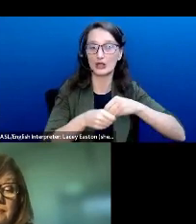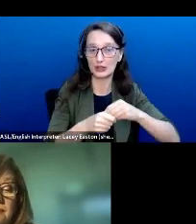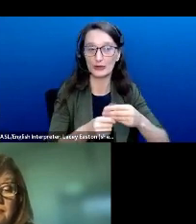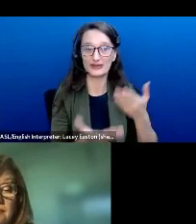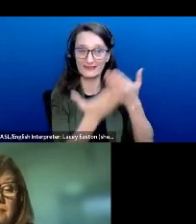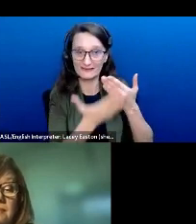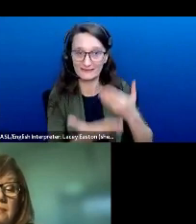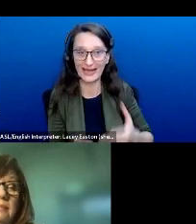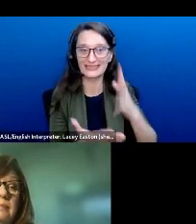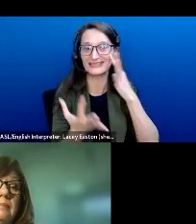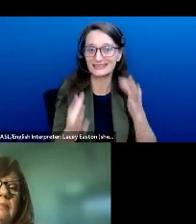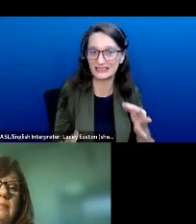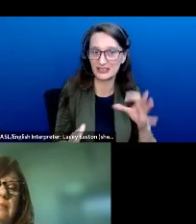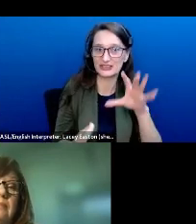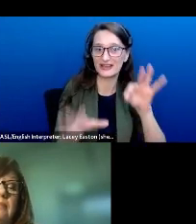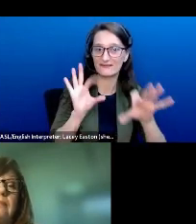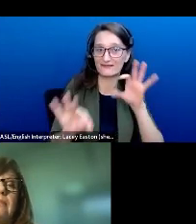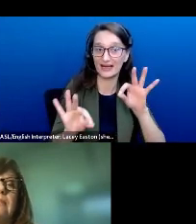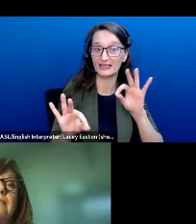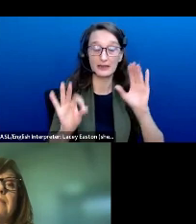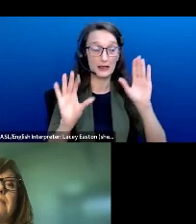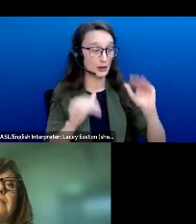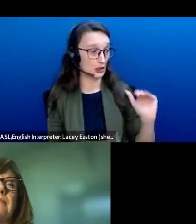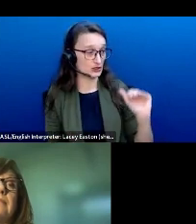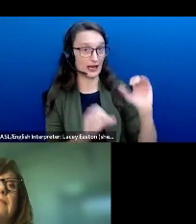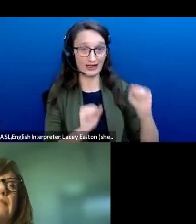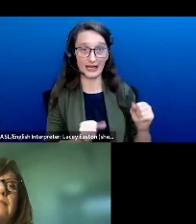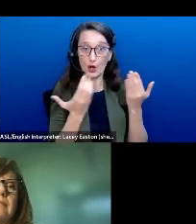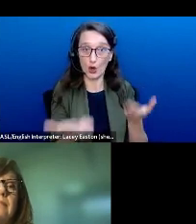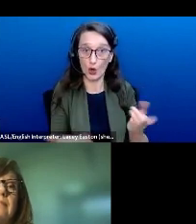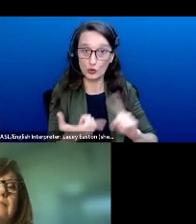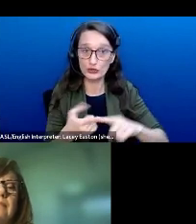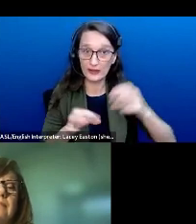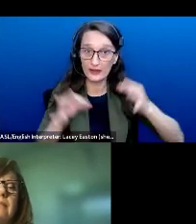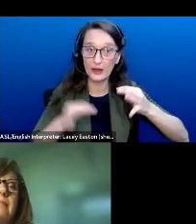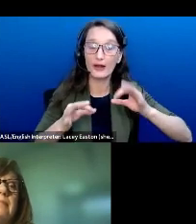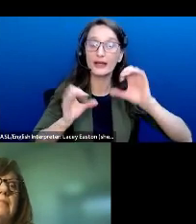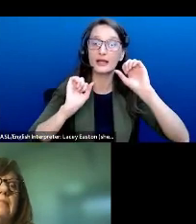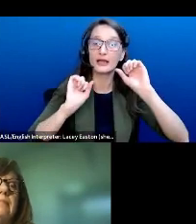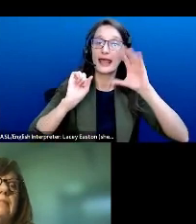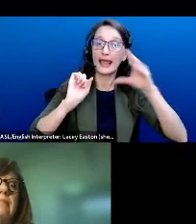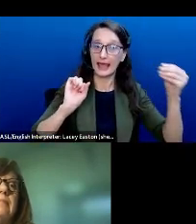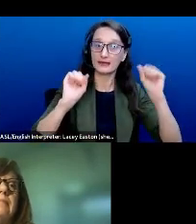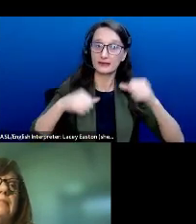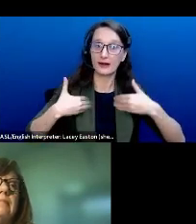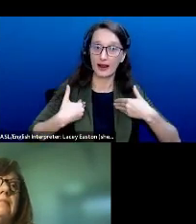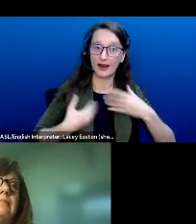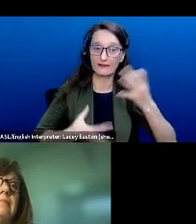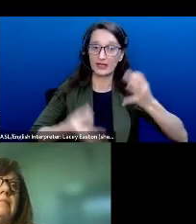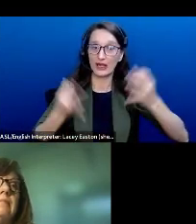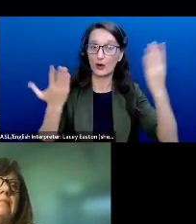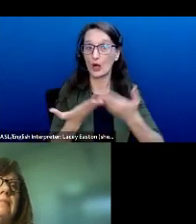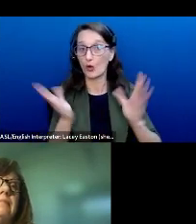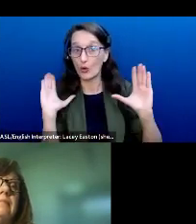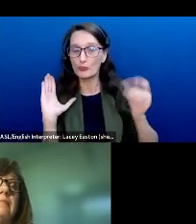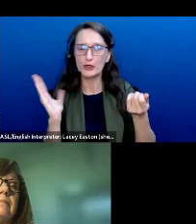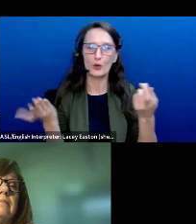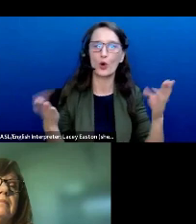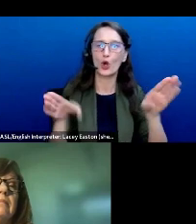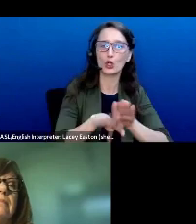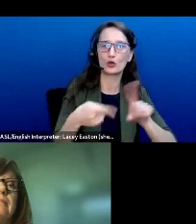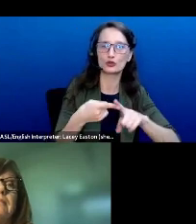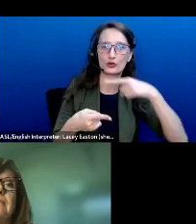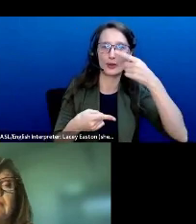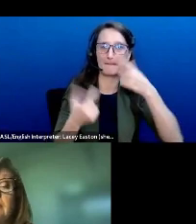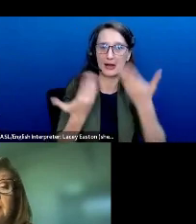la audiencia que la audiencia sea abierta o cerrada al público algunas protecciones profesionales adicionales